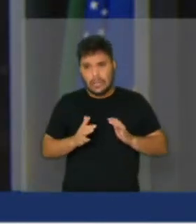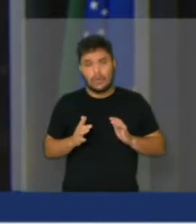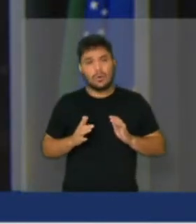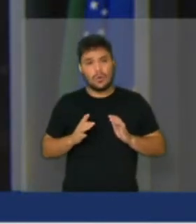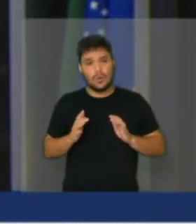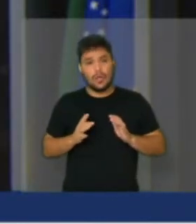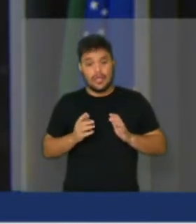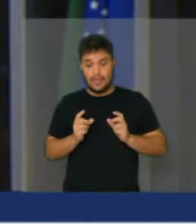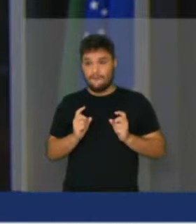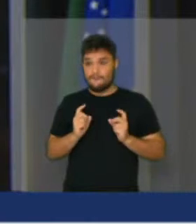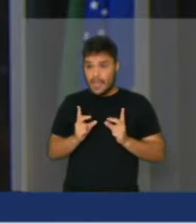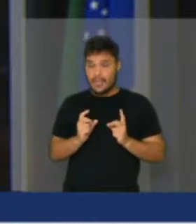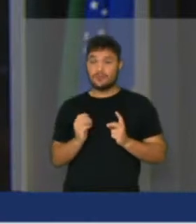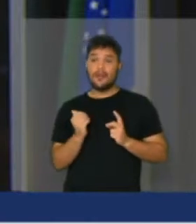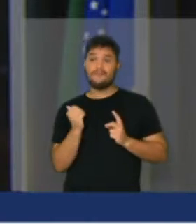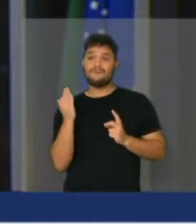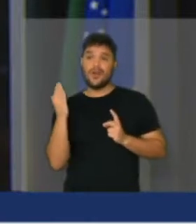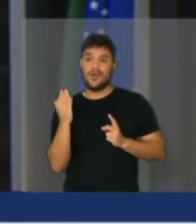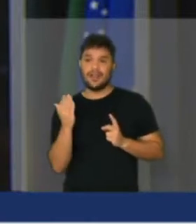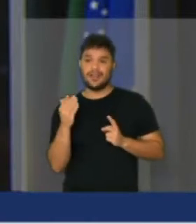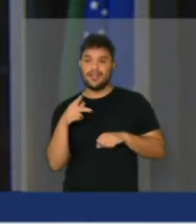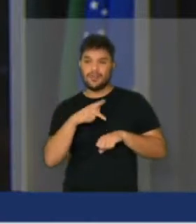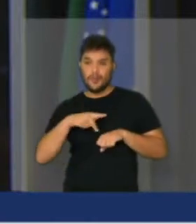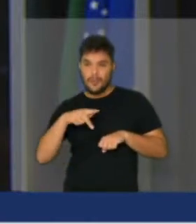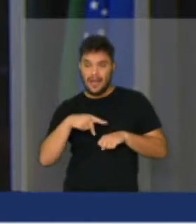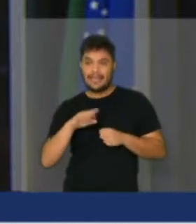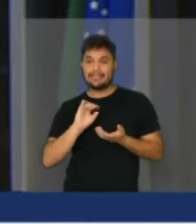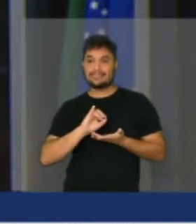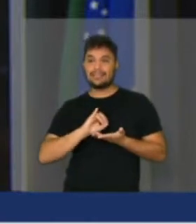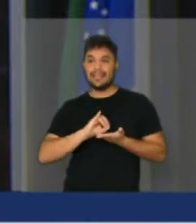FAZENDO COM QUE A MAIORIA DA POPULAÇÃO ESTEJA EM ESTADO DE NECESSIDADE, QUE É O QUE NÓS ASSISTIMOS POR TODO O